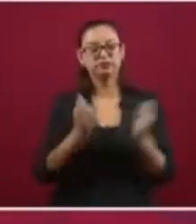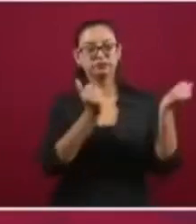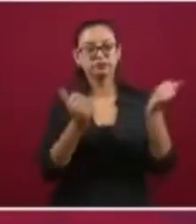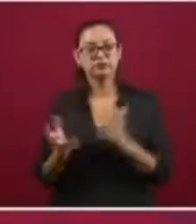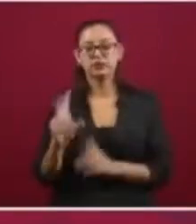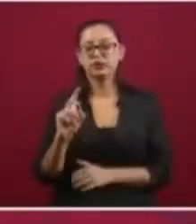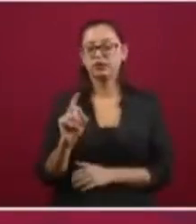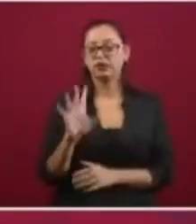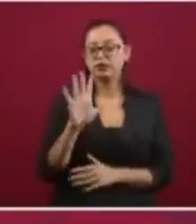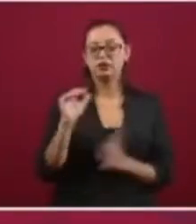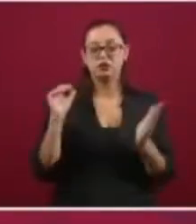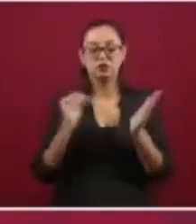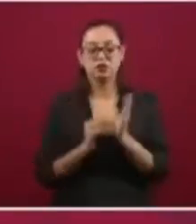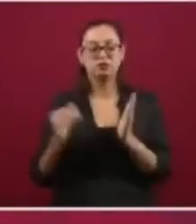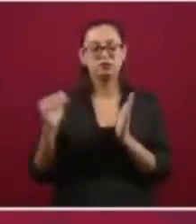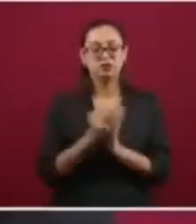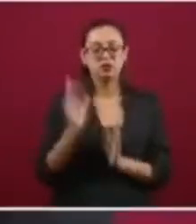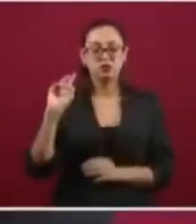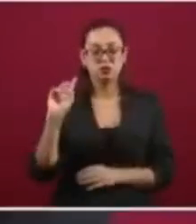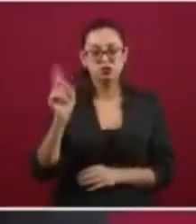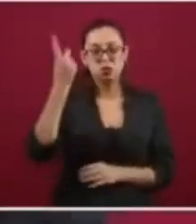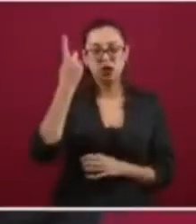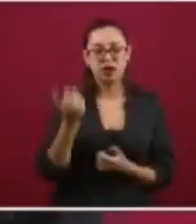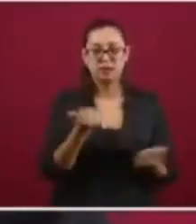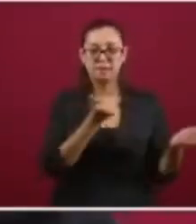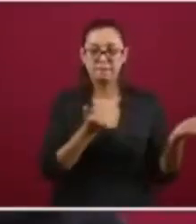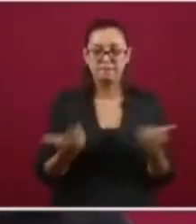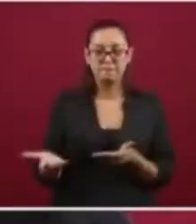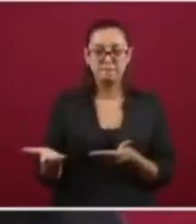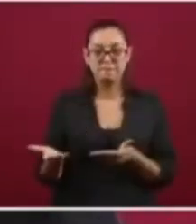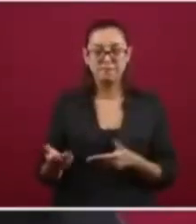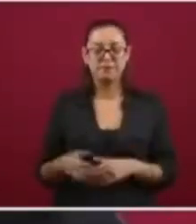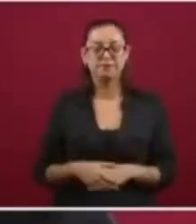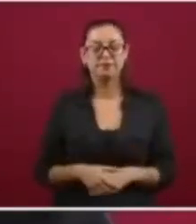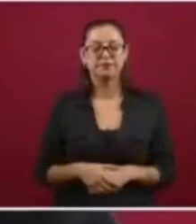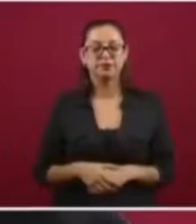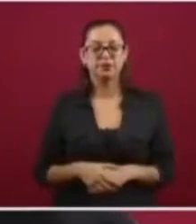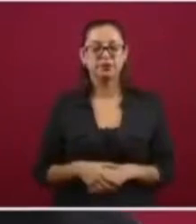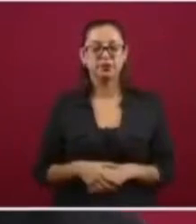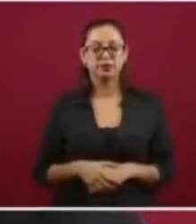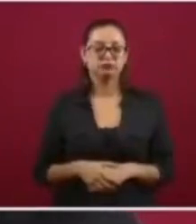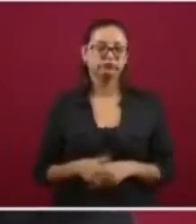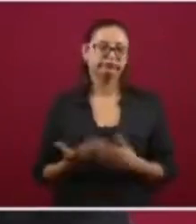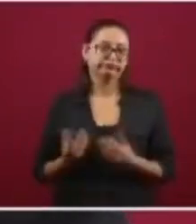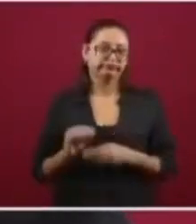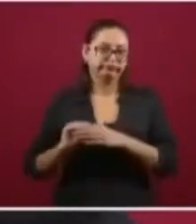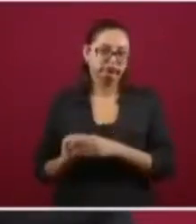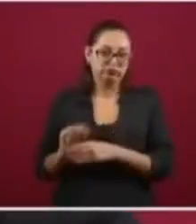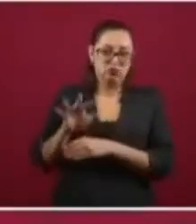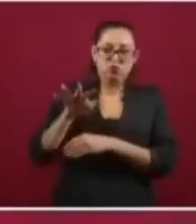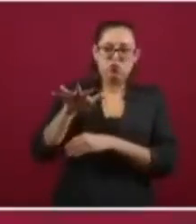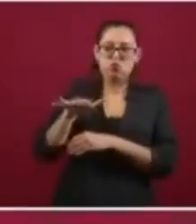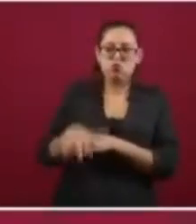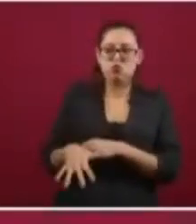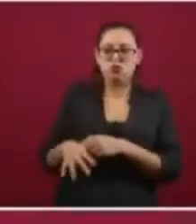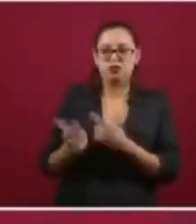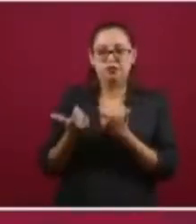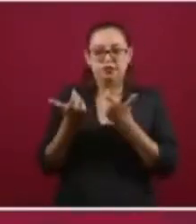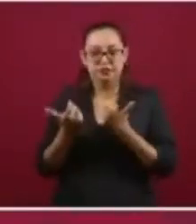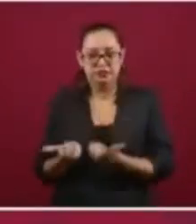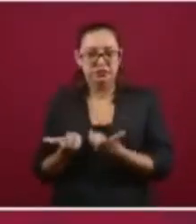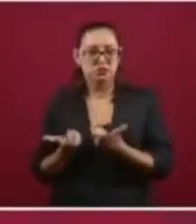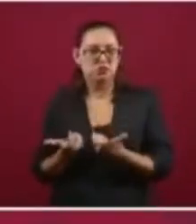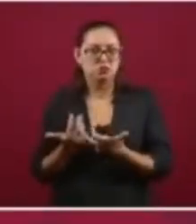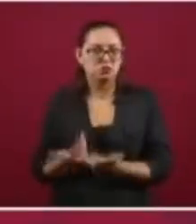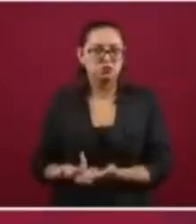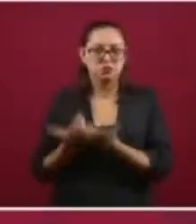millones de dólares y es una derrama de recursos para los pueblos.